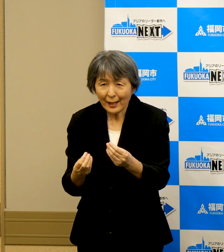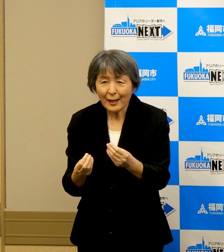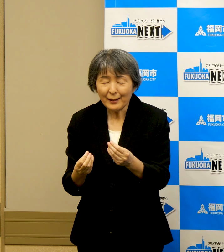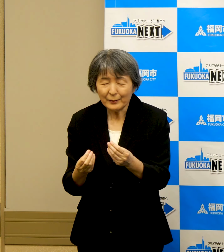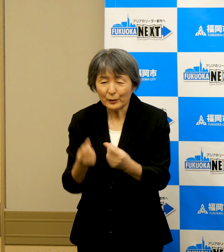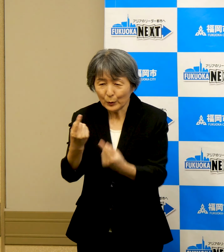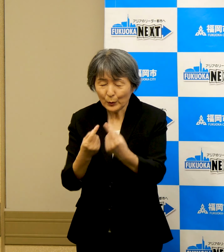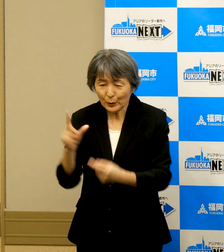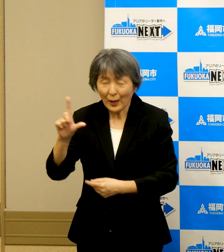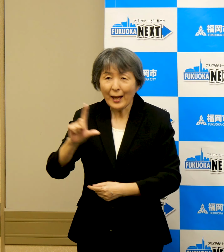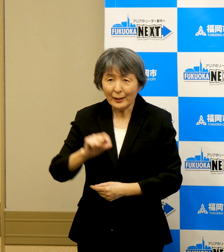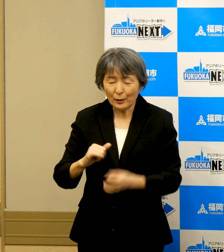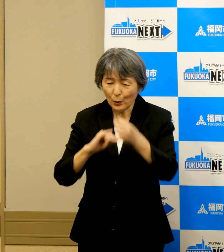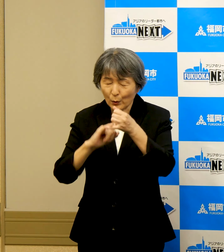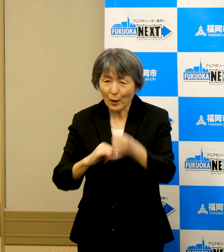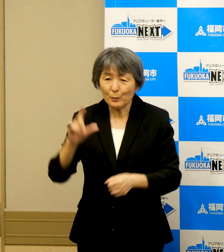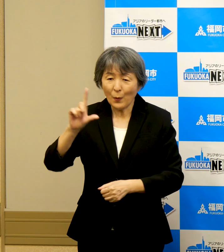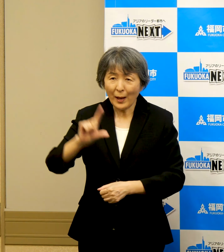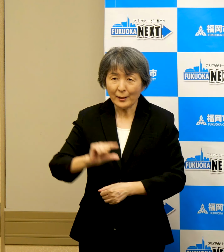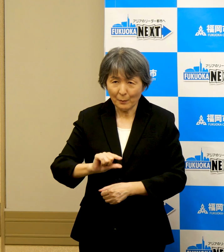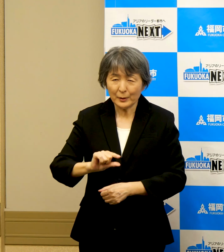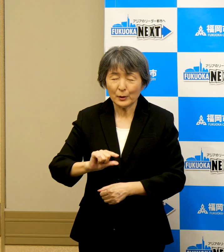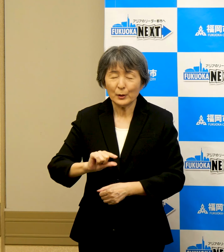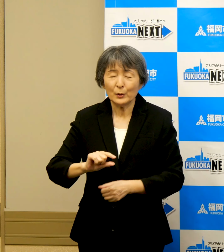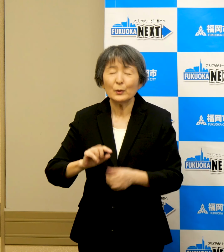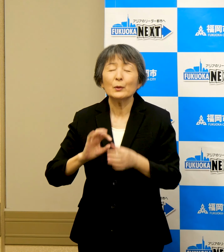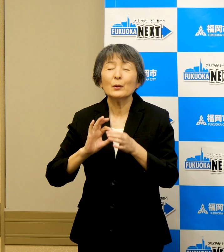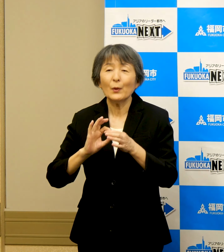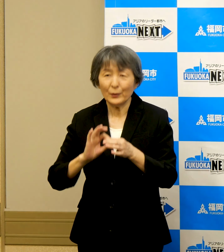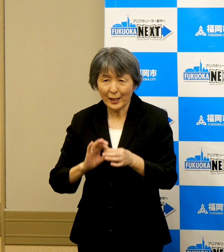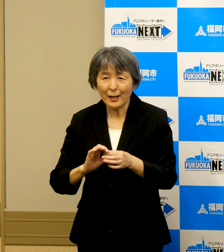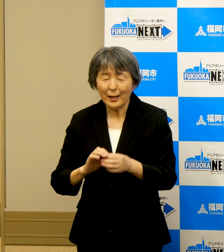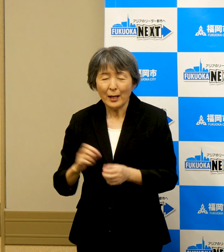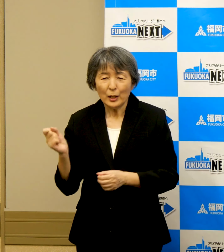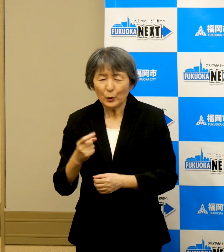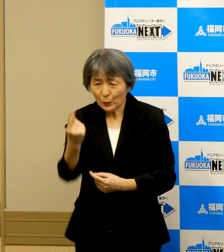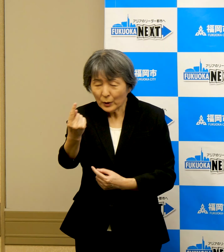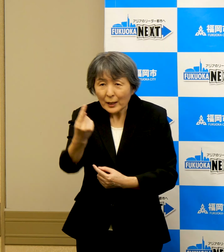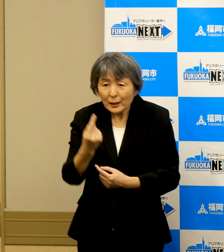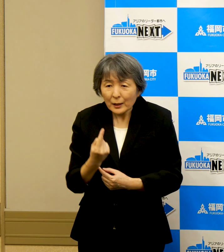落ちているので これであれば急に来ても ワクチンが足りないというようなこととか